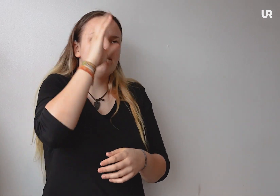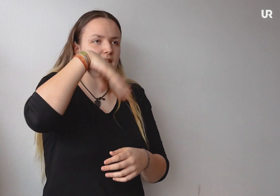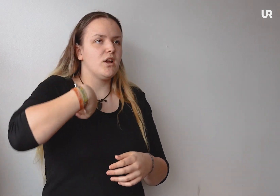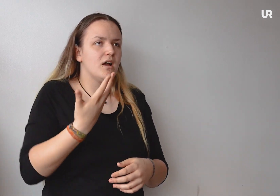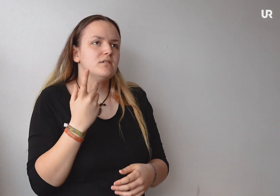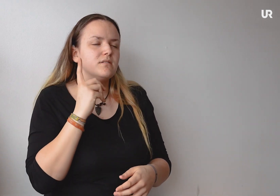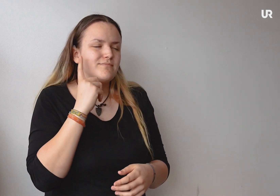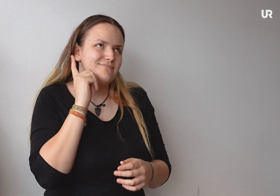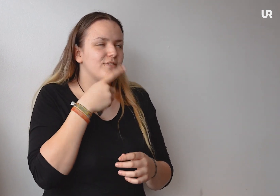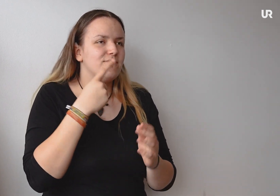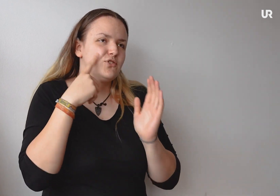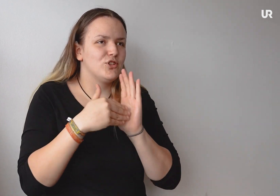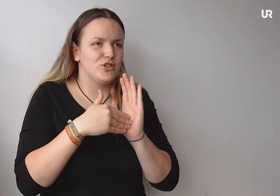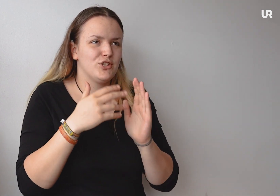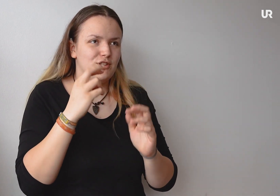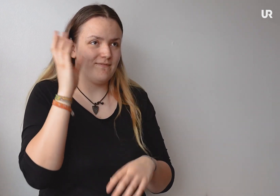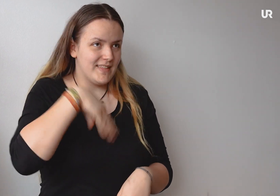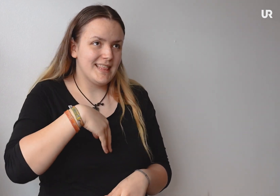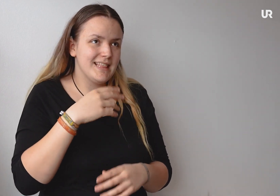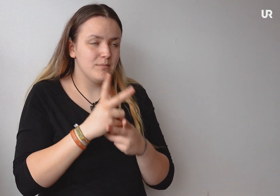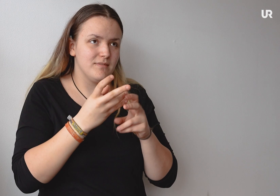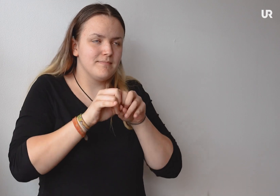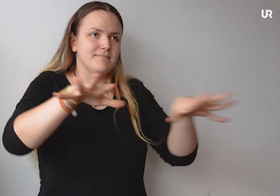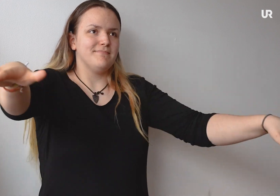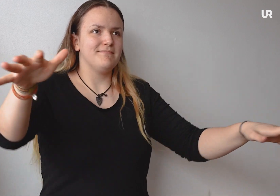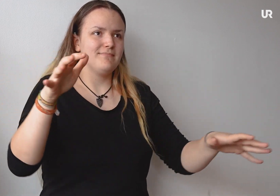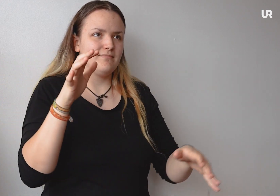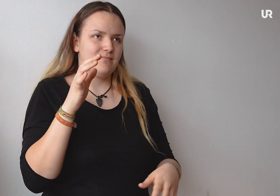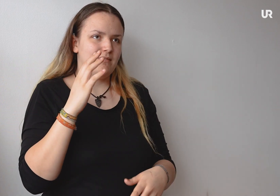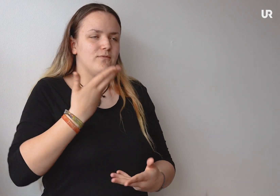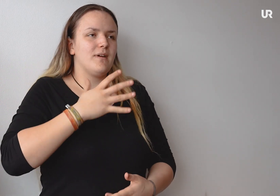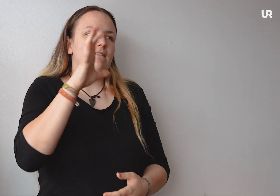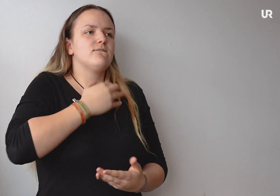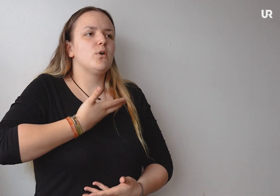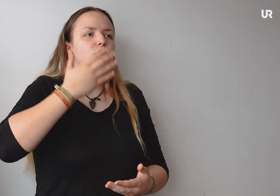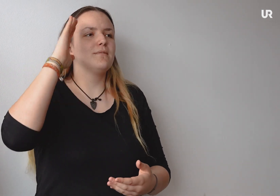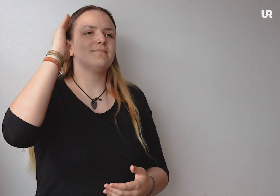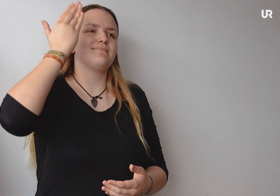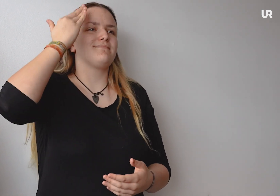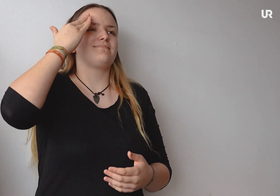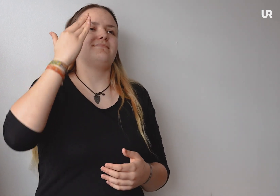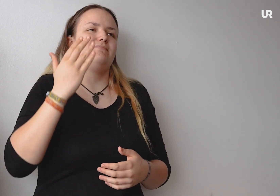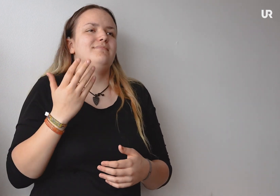De får chansen att lära känna mig som är döv eller hörselskadad. På det sättet ökas medvetenheten hos dem.